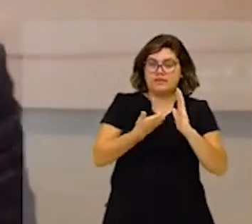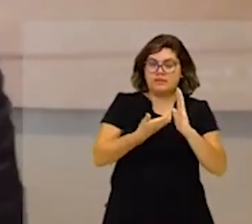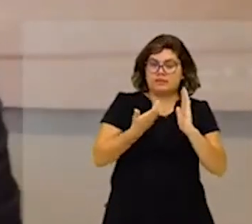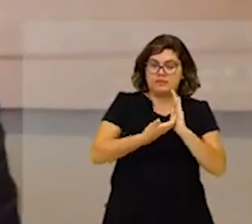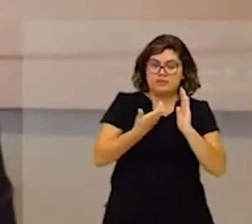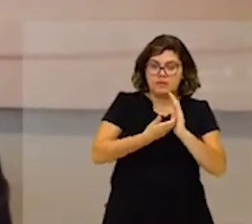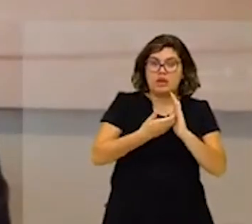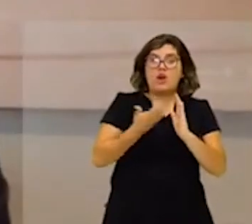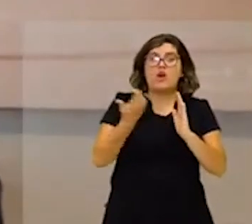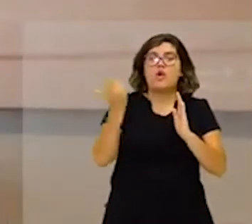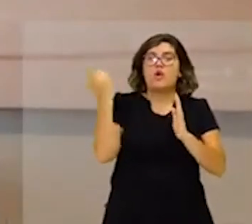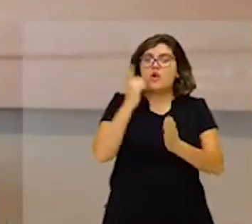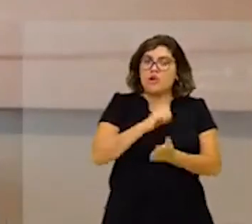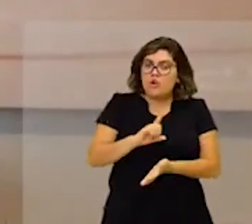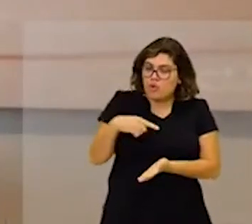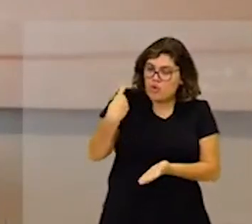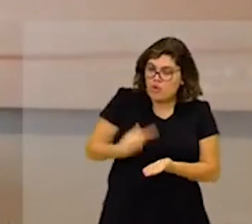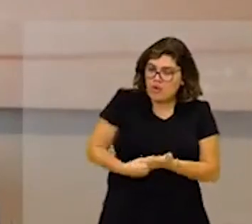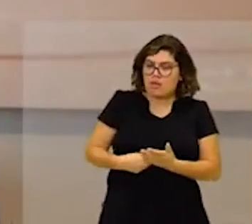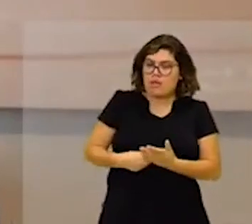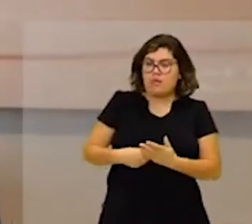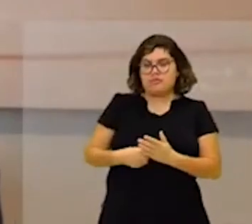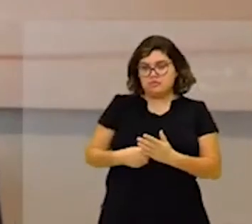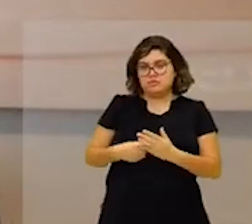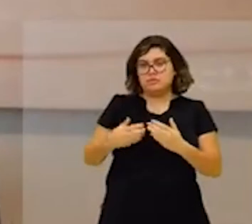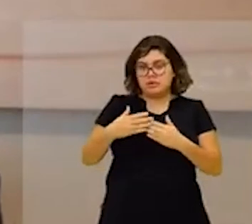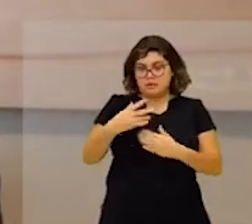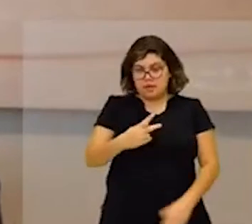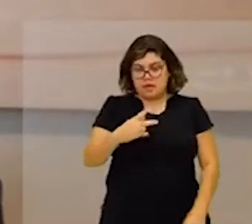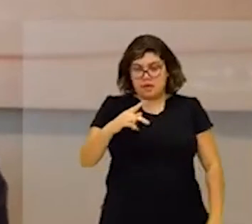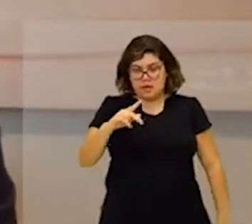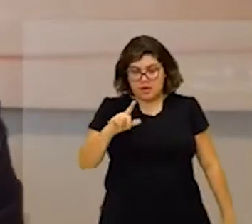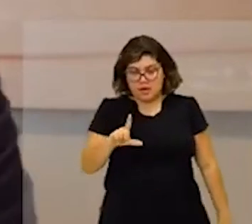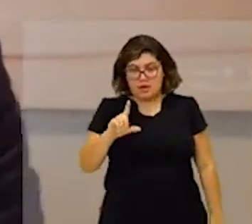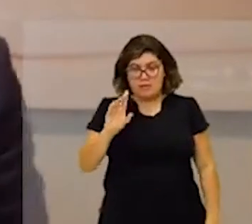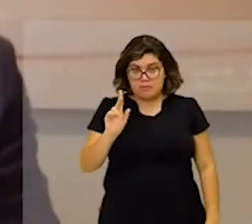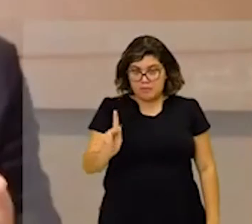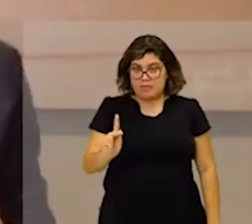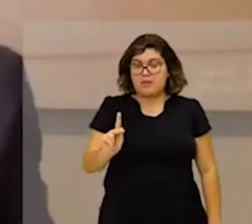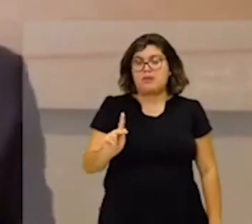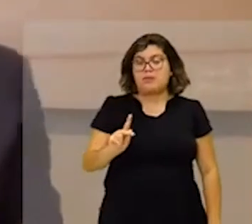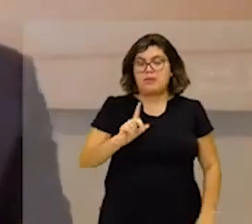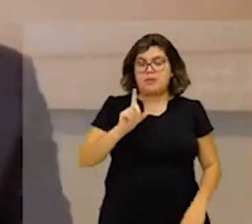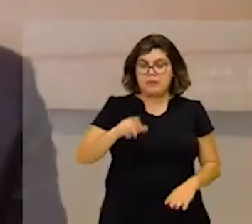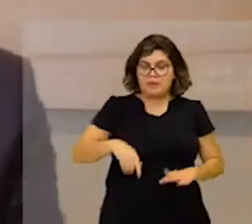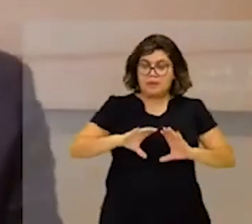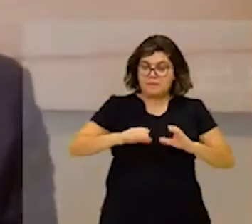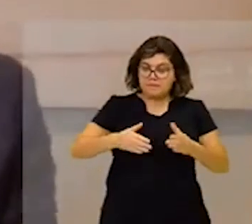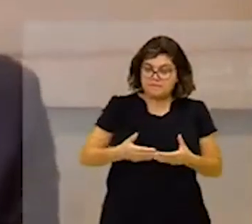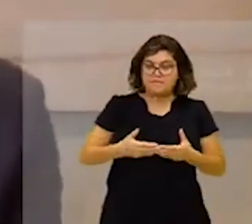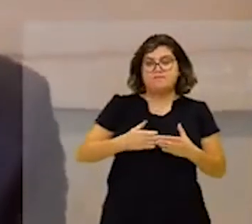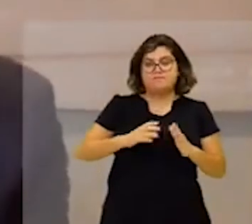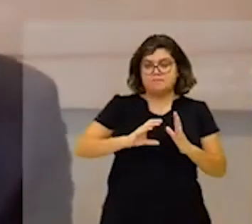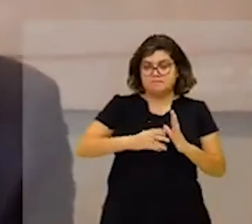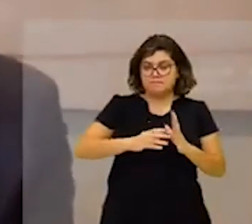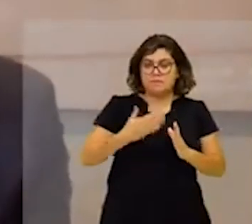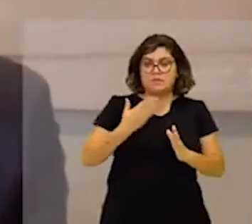então nós temos a partir do PLP as candidaturas positivos em que perspectiva primeiro tratamento